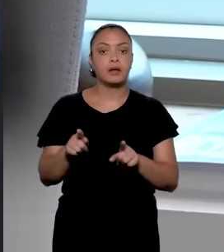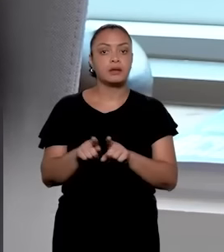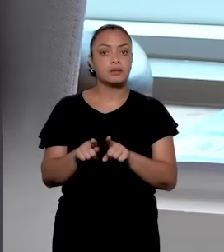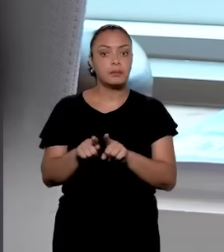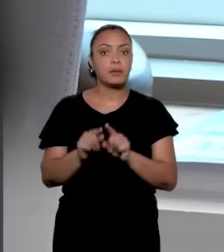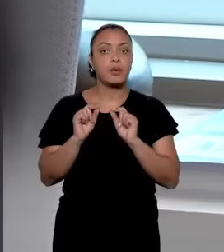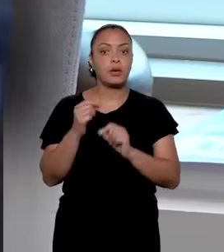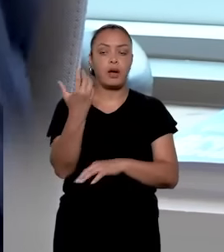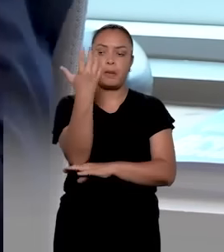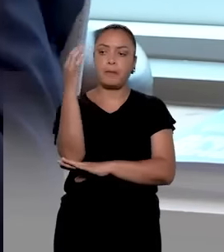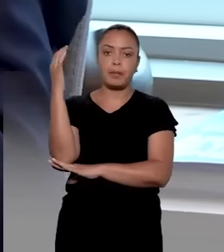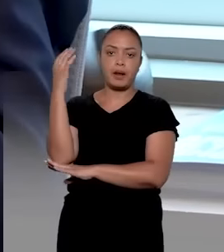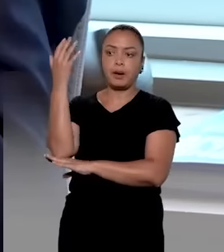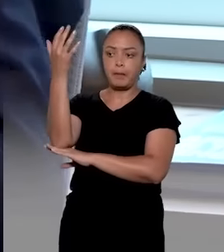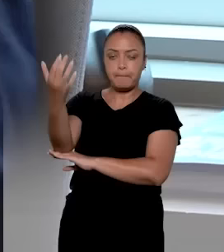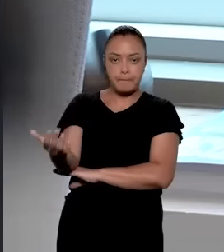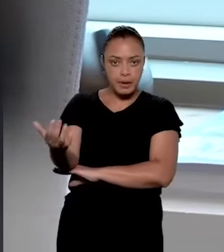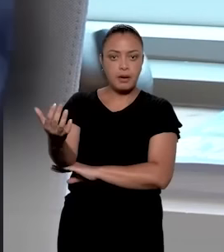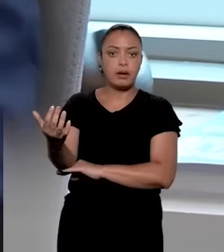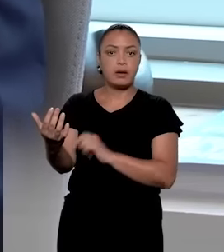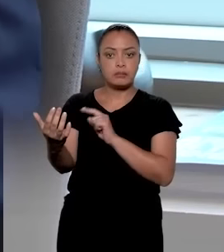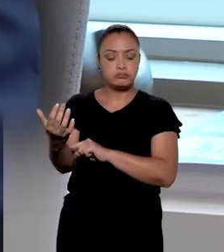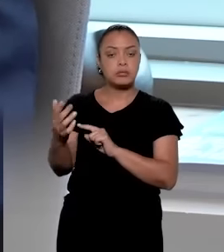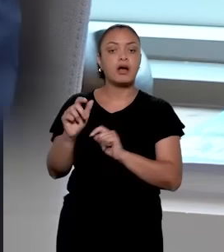É lenha, lenha é agricultura. Você planta a árvore, corta e faz